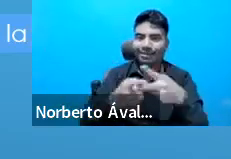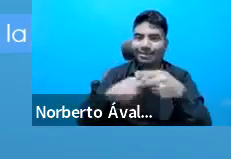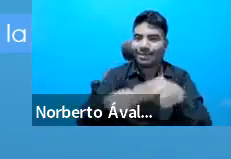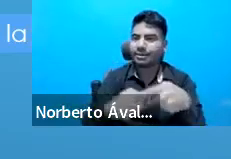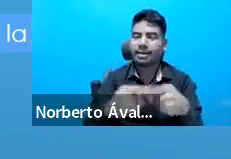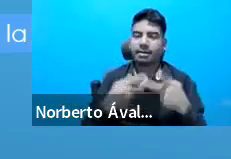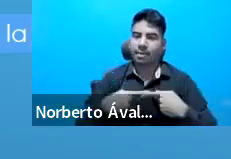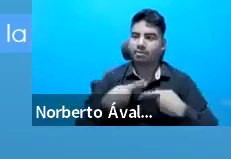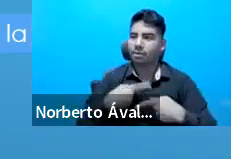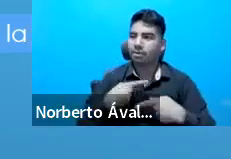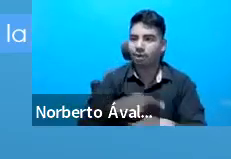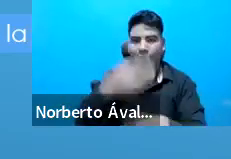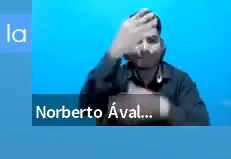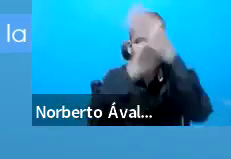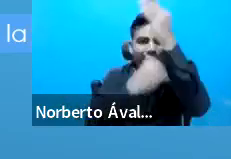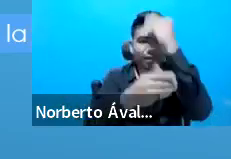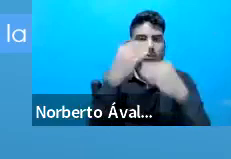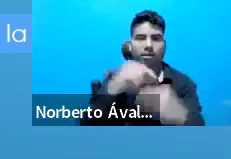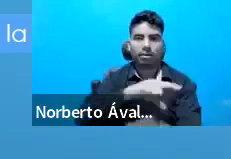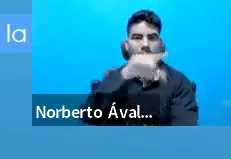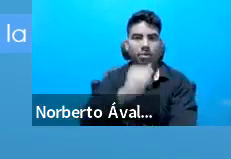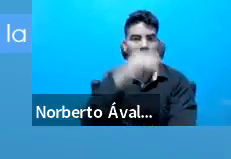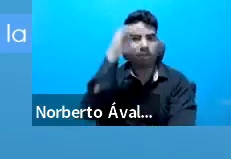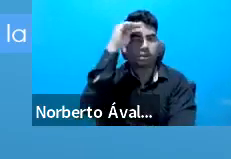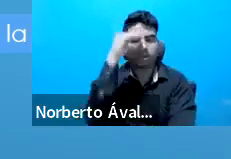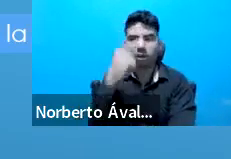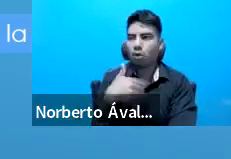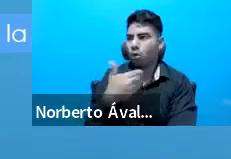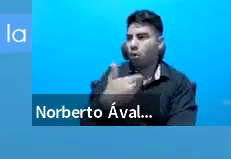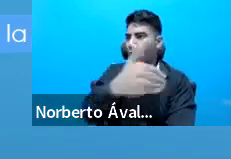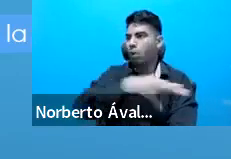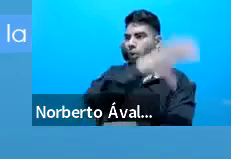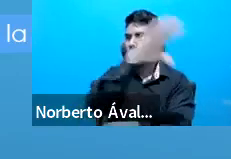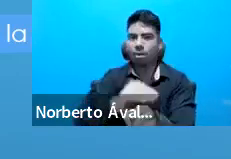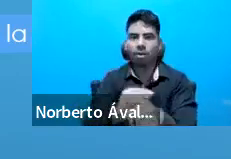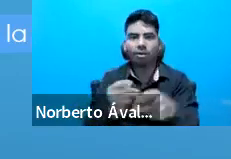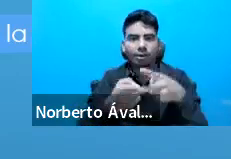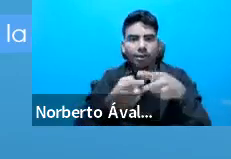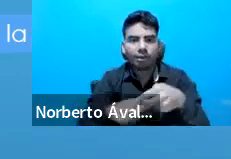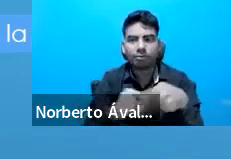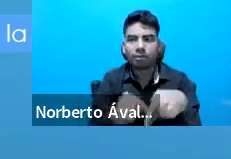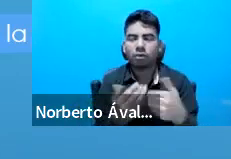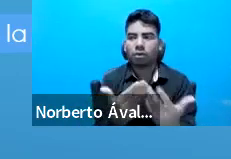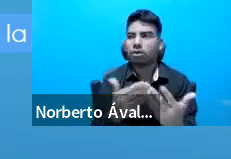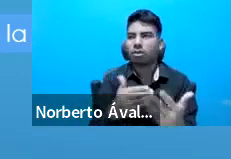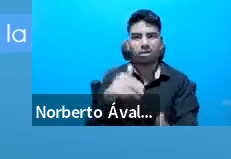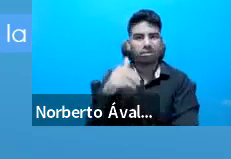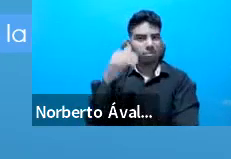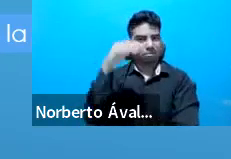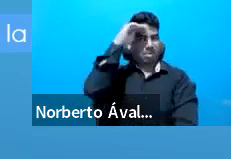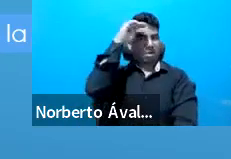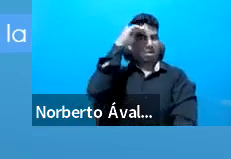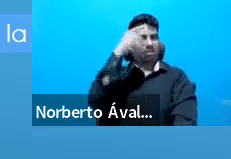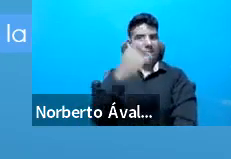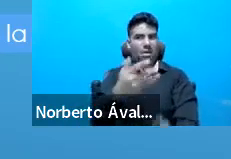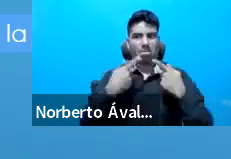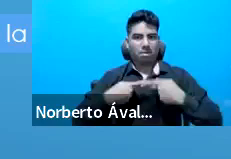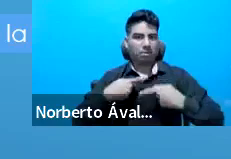Desafortunadamente Desafortunadamente, el rebelde es el punto Empieza con esta idea de querer normalizar normalizar todo y normalizar todo, y entonces empieza a querer curar a las personas